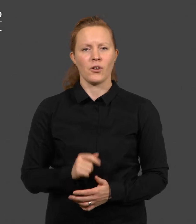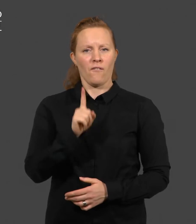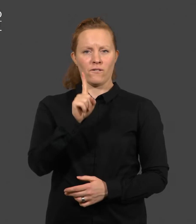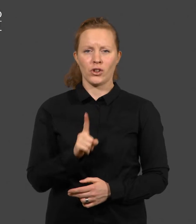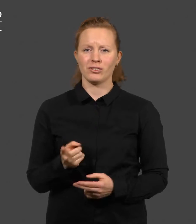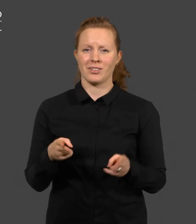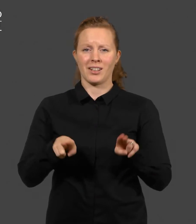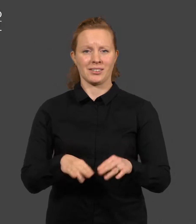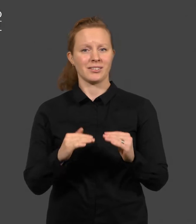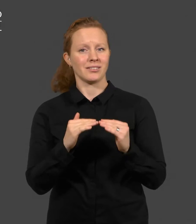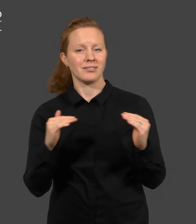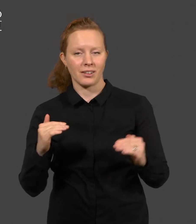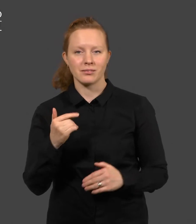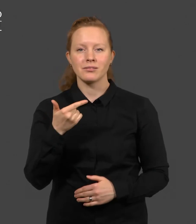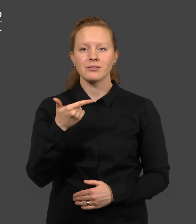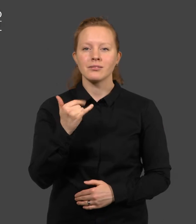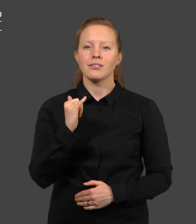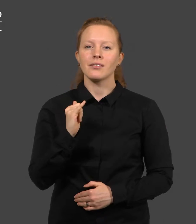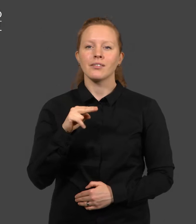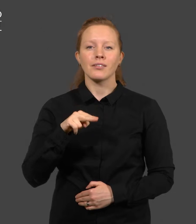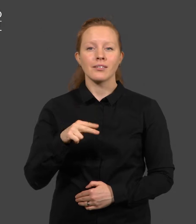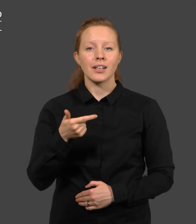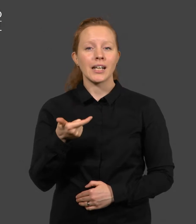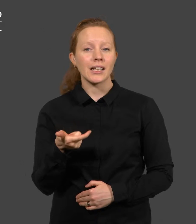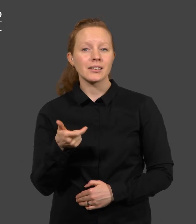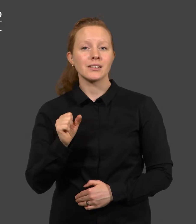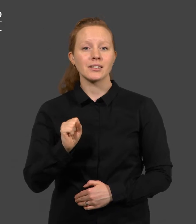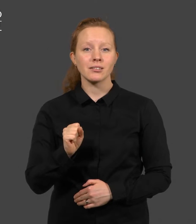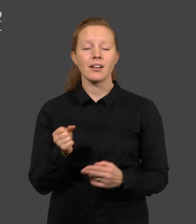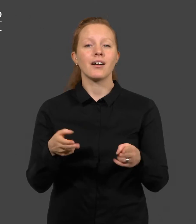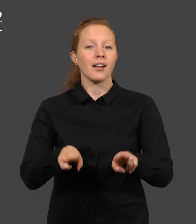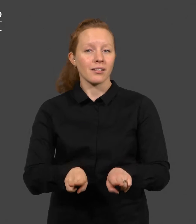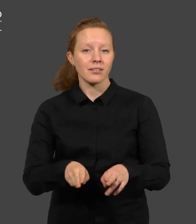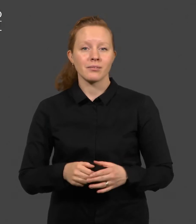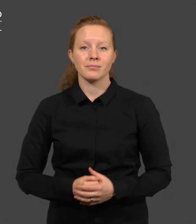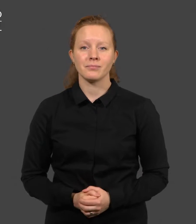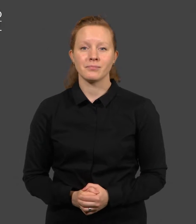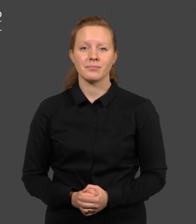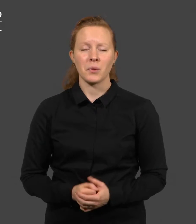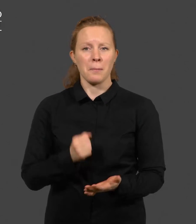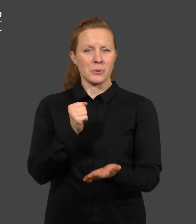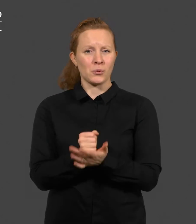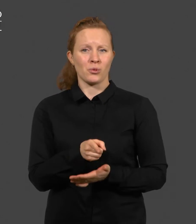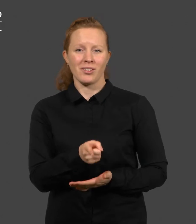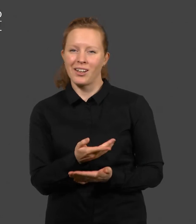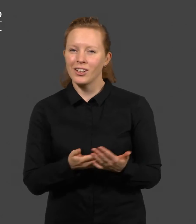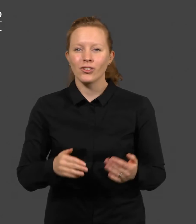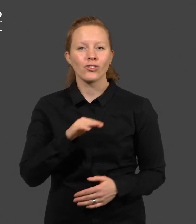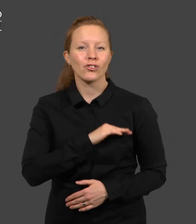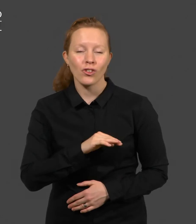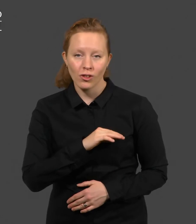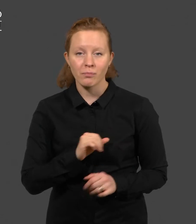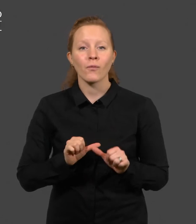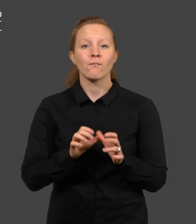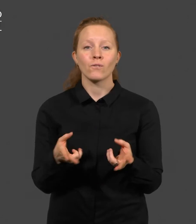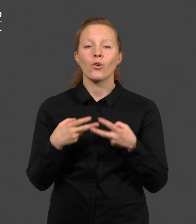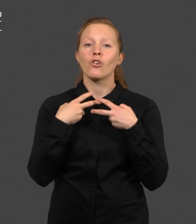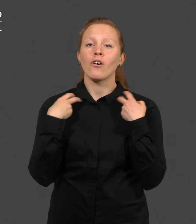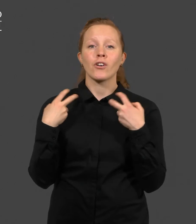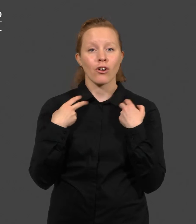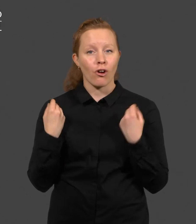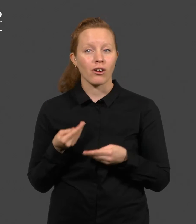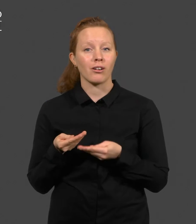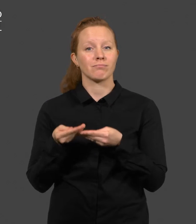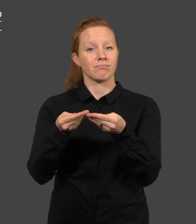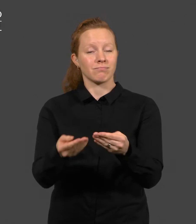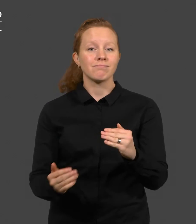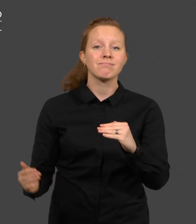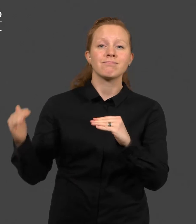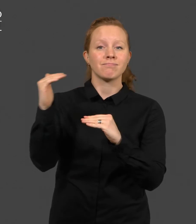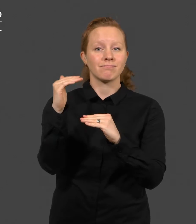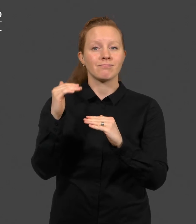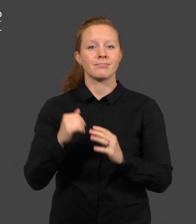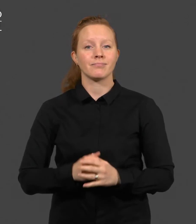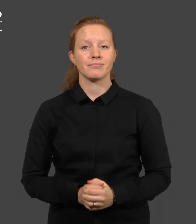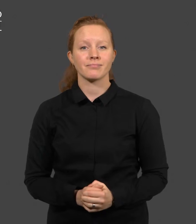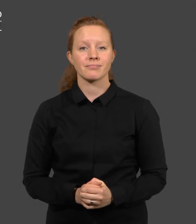Tingsrätten är första rättsinstans. Tingsrättens beslut får överklagas hos hovrätten.